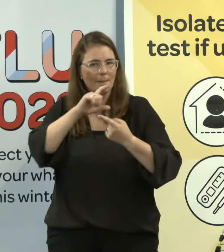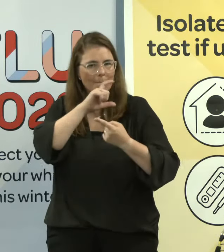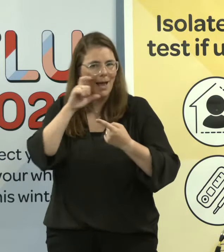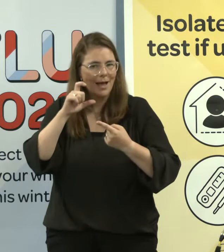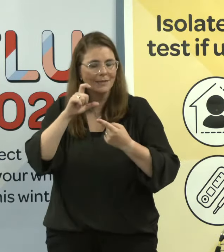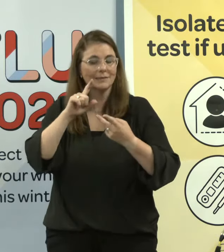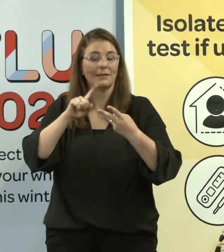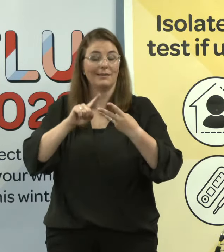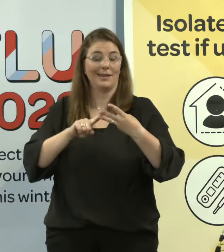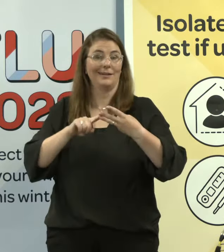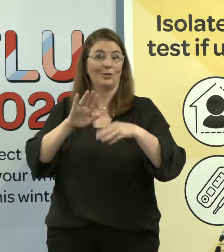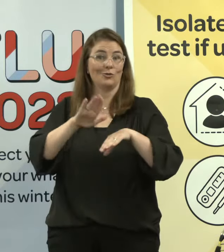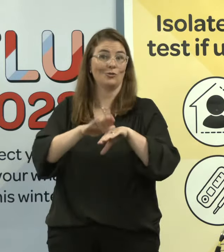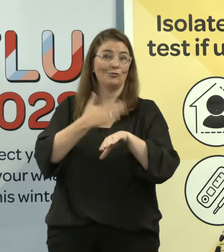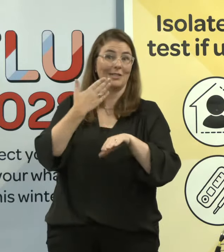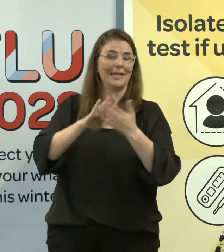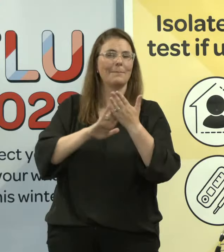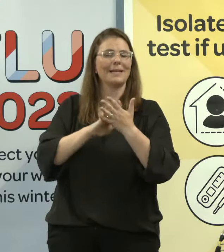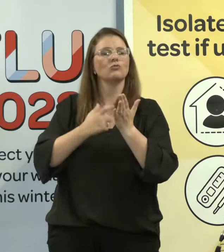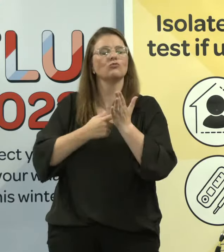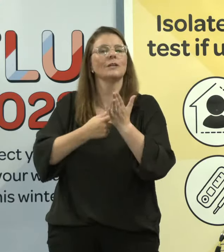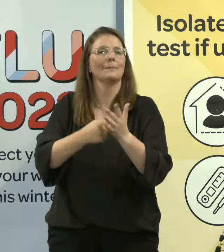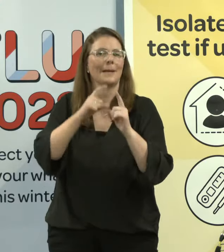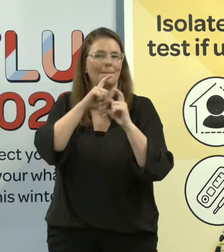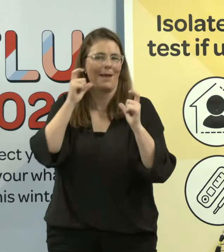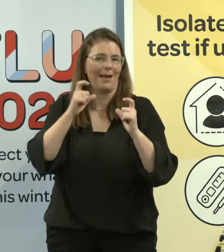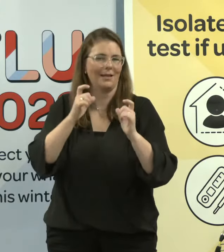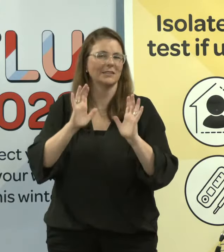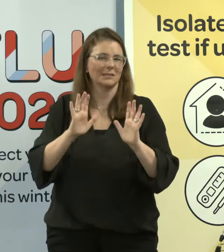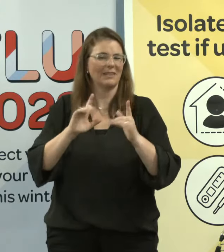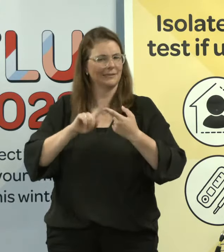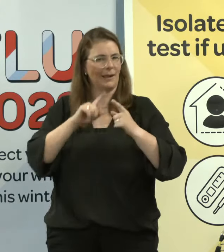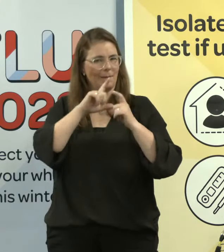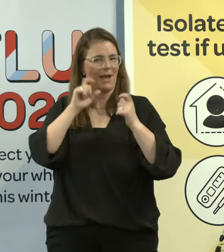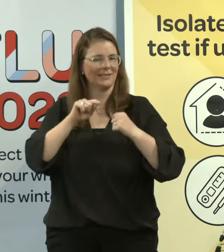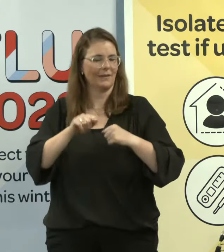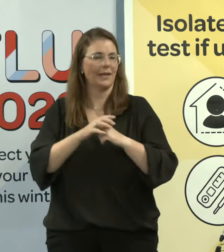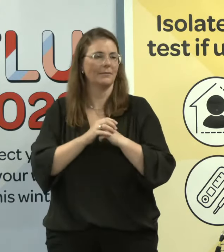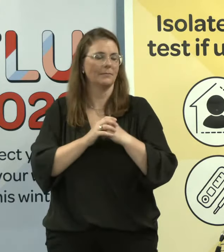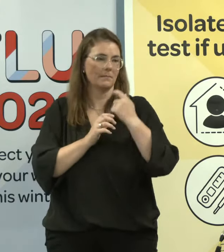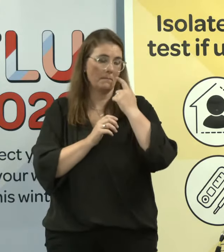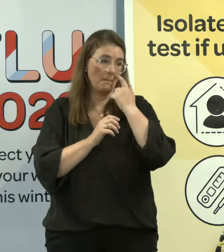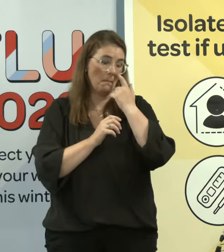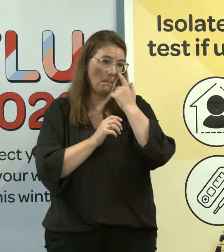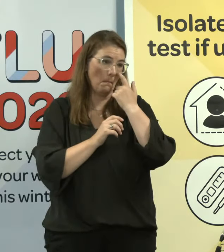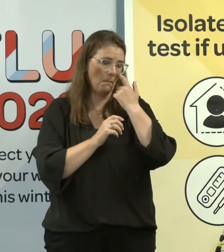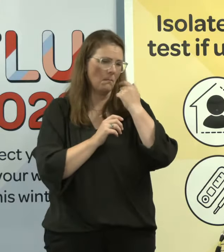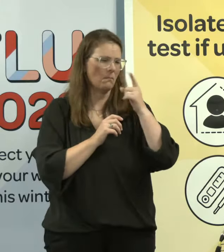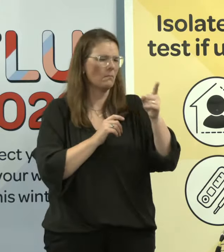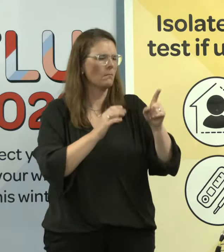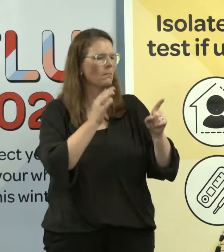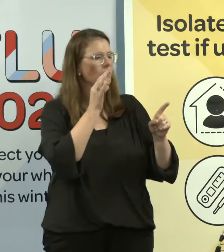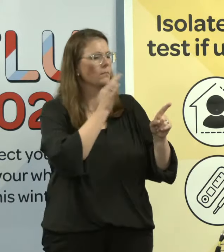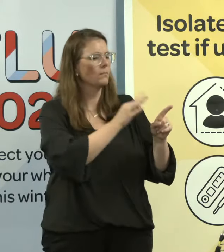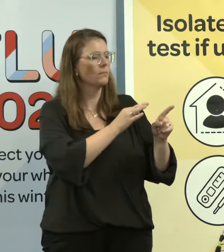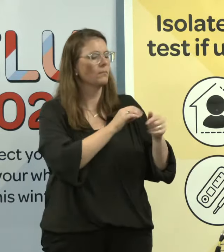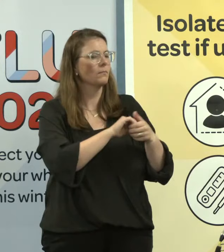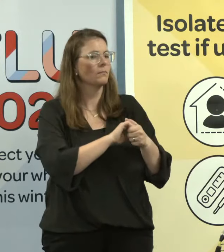papa o te whakamarumaru me tera